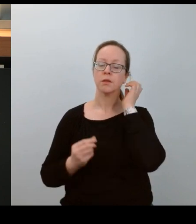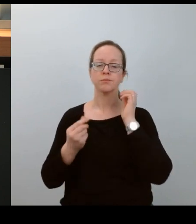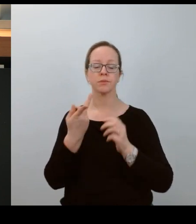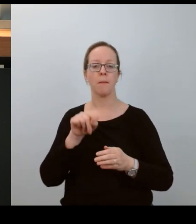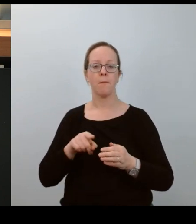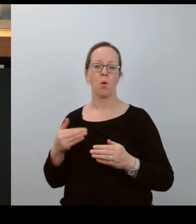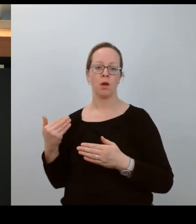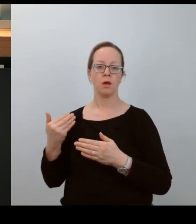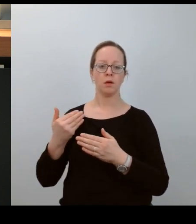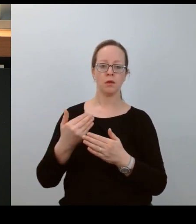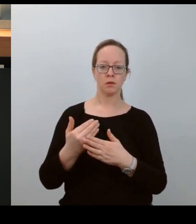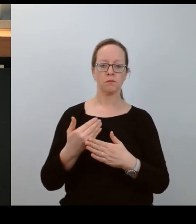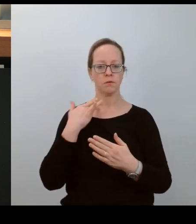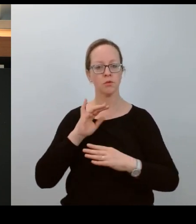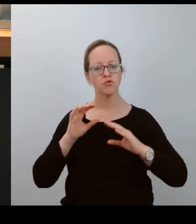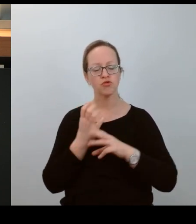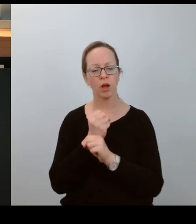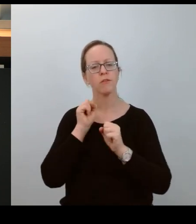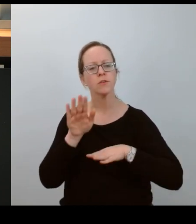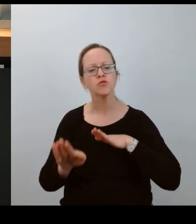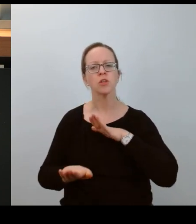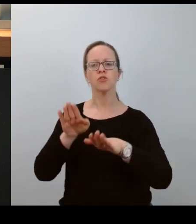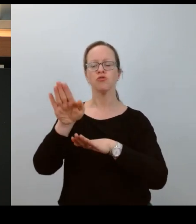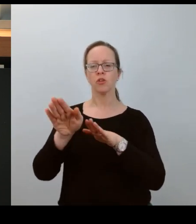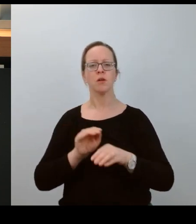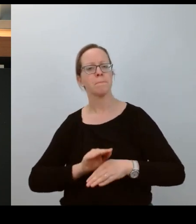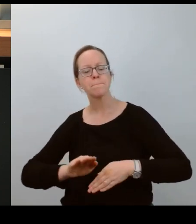dass Transparenz-Gesetz noch dieses Jahr als erstes angehen werden. (Beifall)